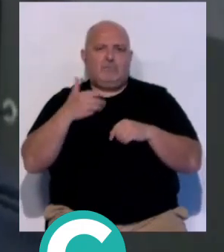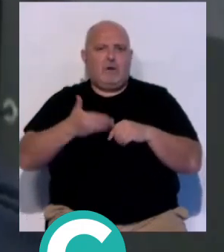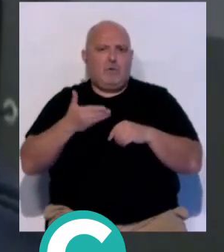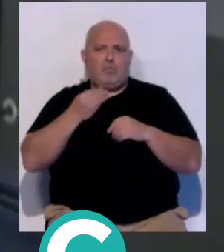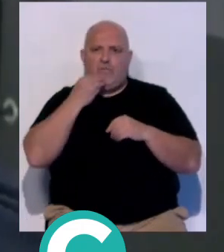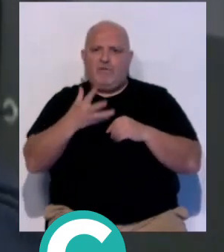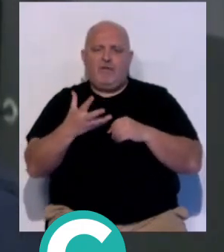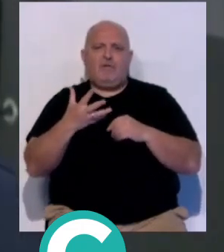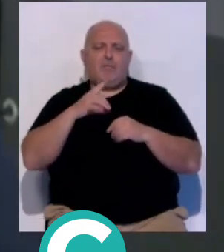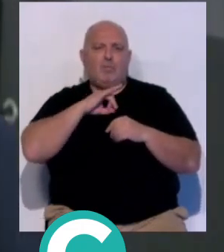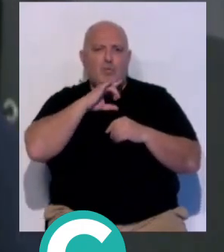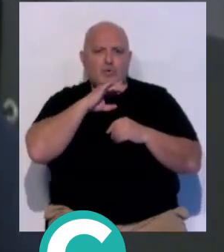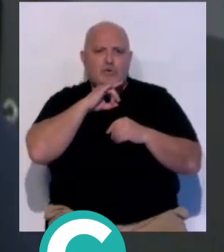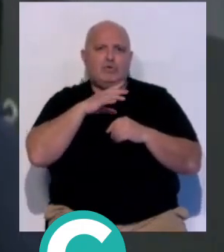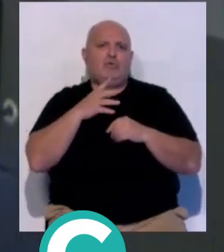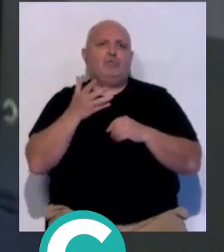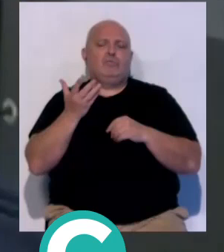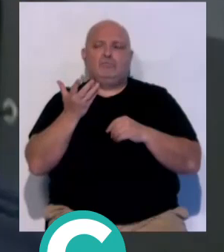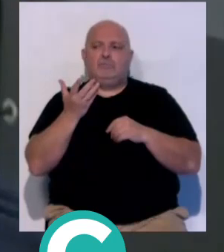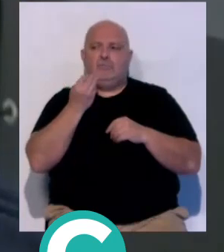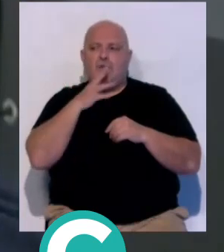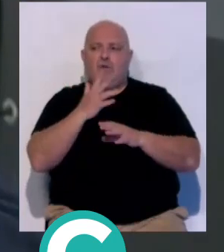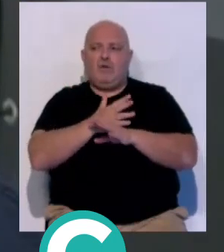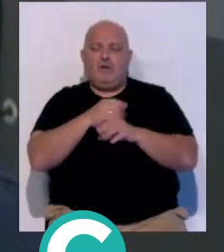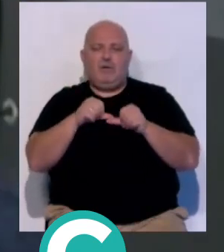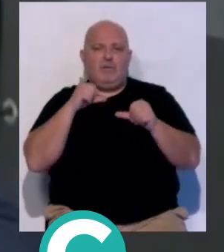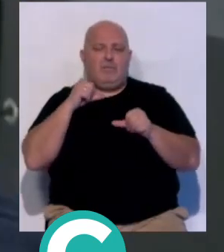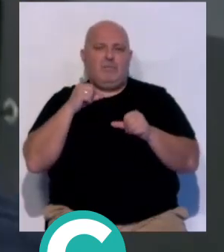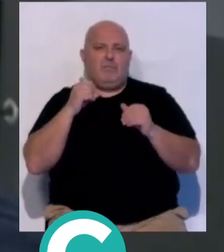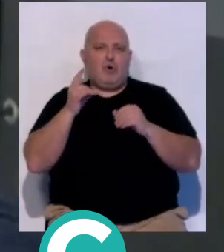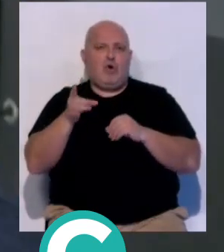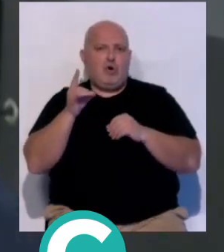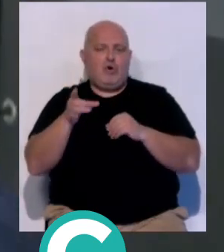muy bien muy contento era de los jugadores que metían muy bueno los goles tienen buen cambio de